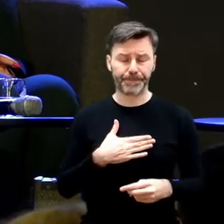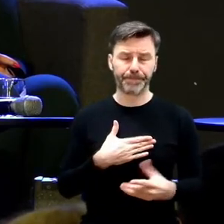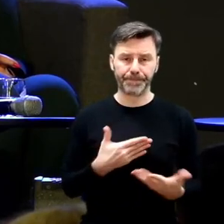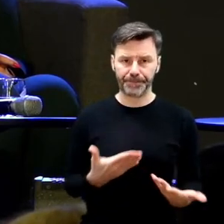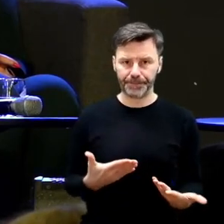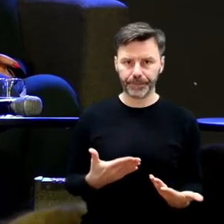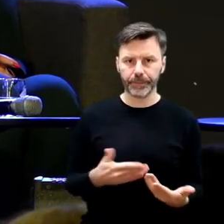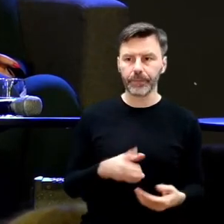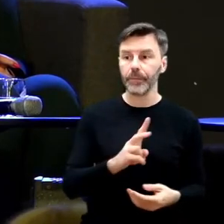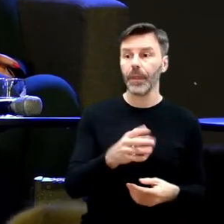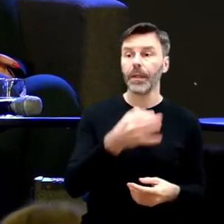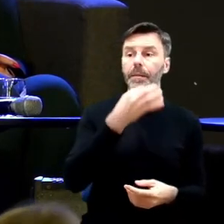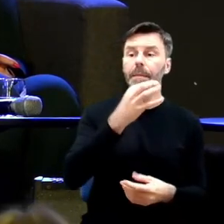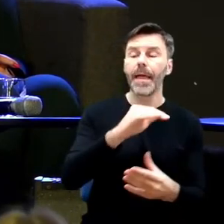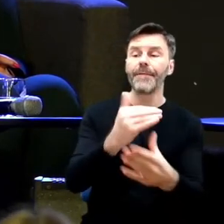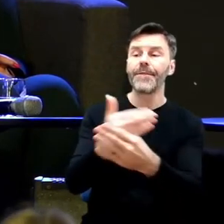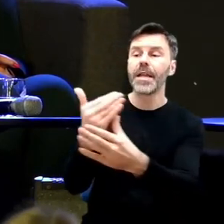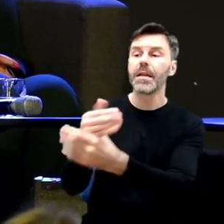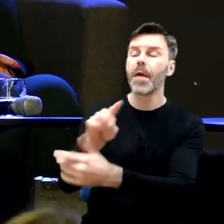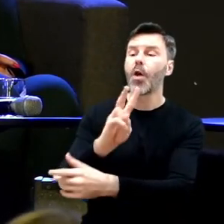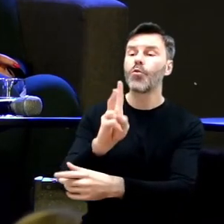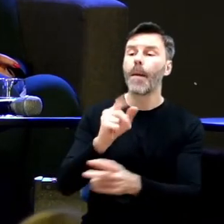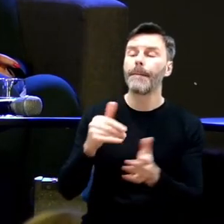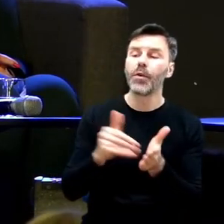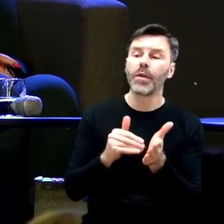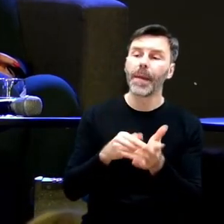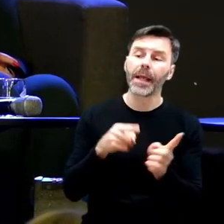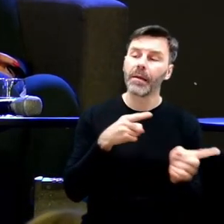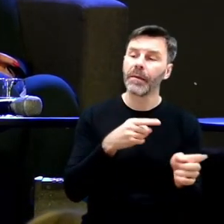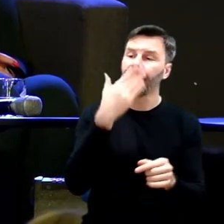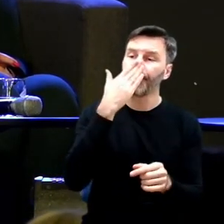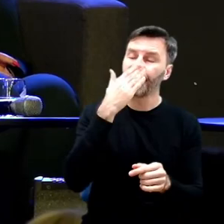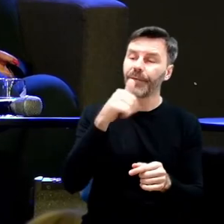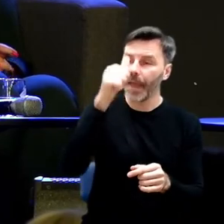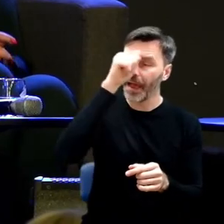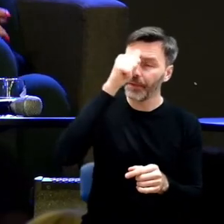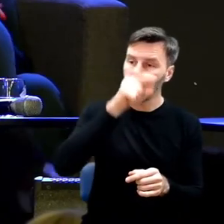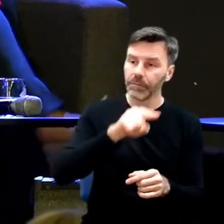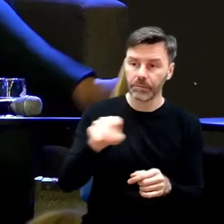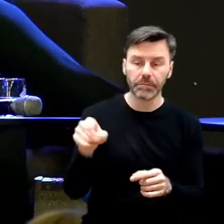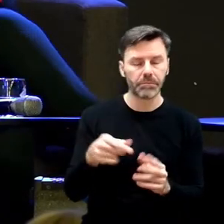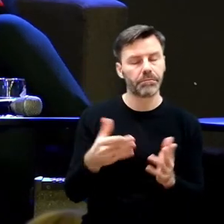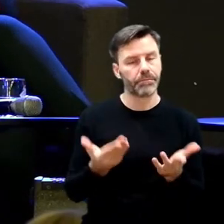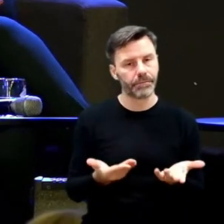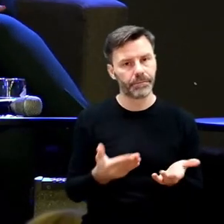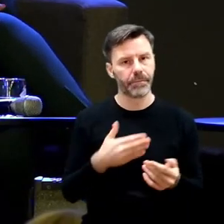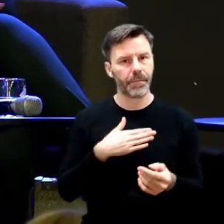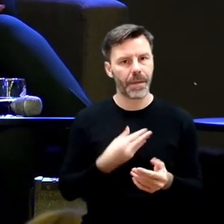nie tylko z miasta, z naszej gminy, ale również z całego regionu. Do tego 60 miejsc w internecie.